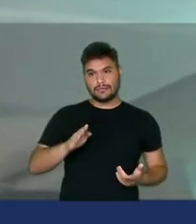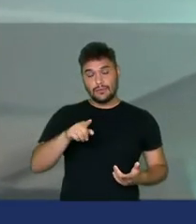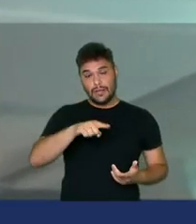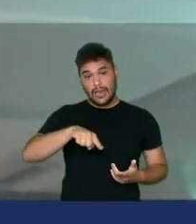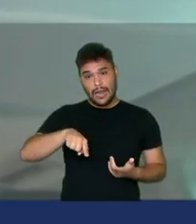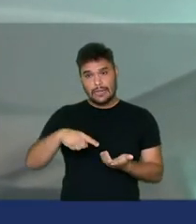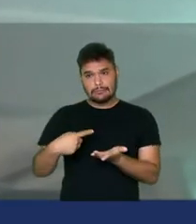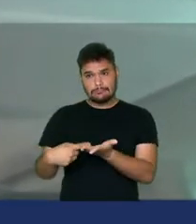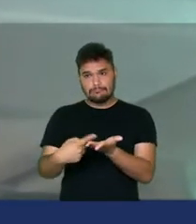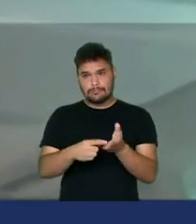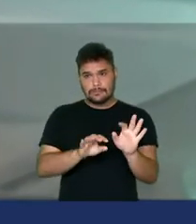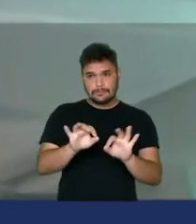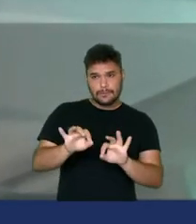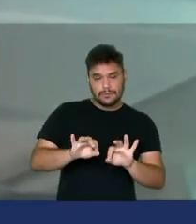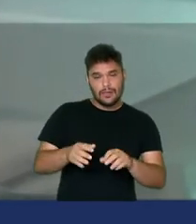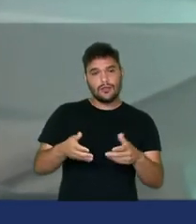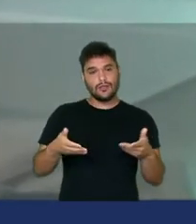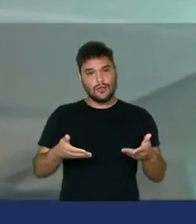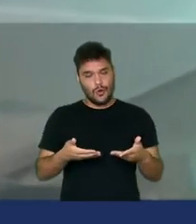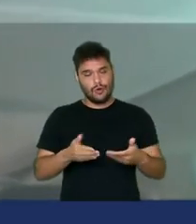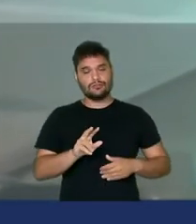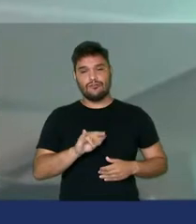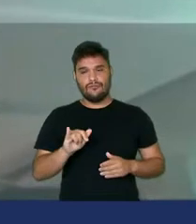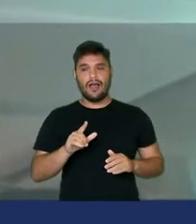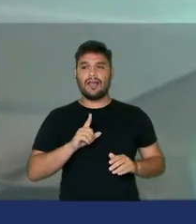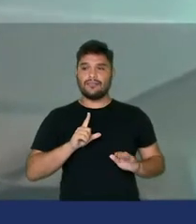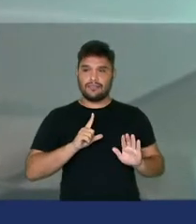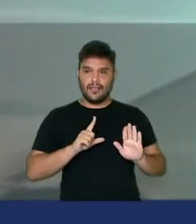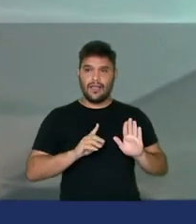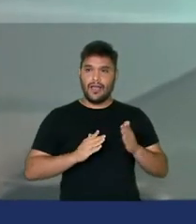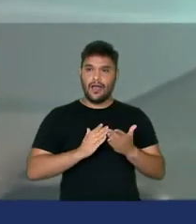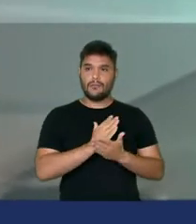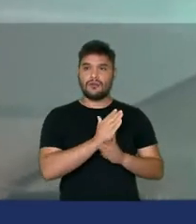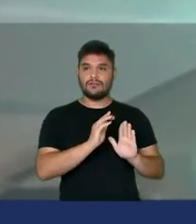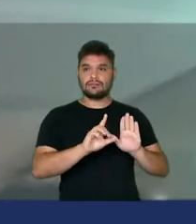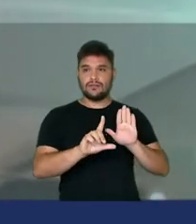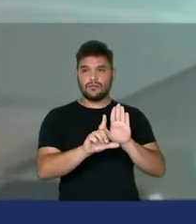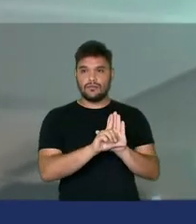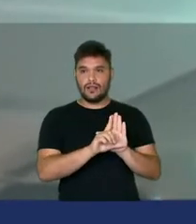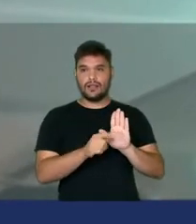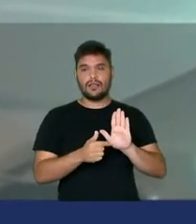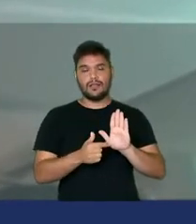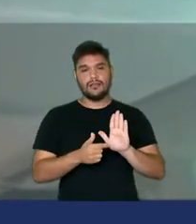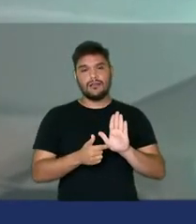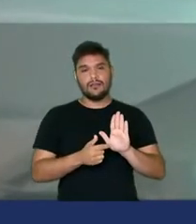FAZEM A CULTURA, AOS FAZDORES DE CULTURA NO NOSSO PAÍS QUE SEZ MOBILIZARAM E AGORA O DIA DE HOJE VIU TER ESSA LEI